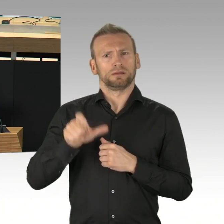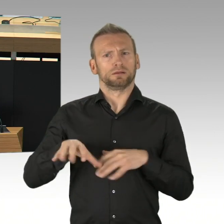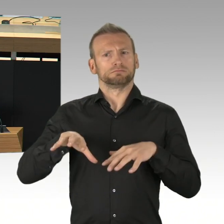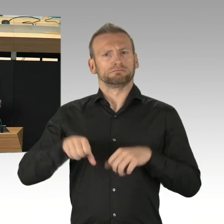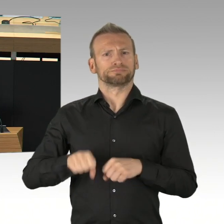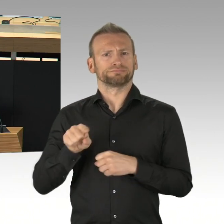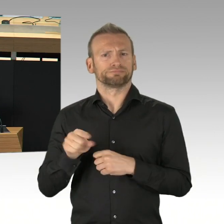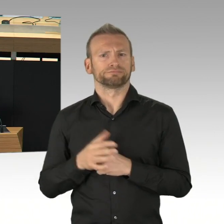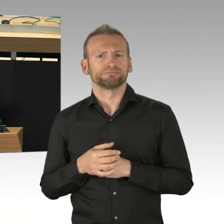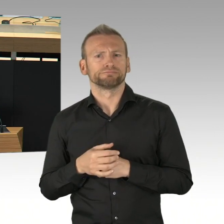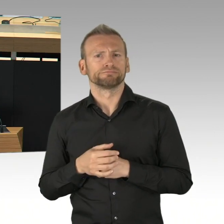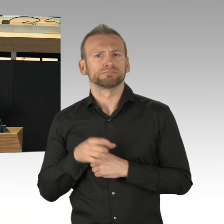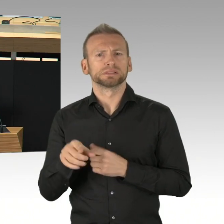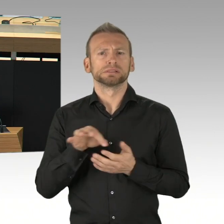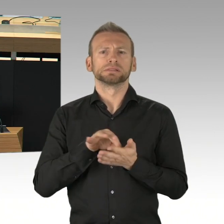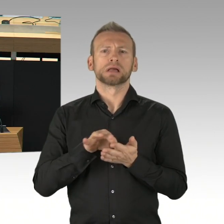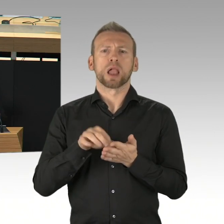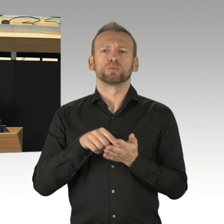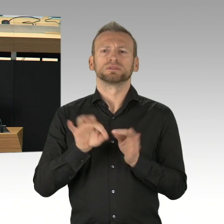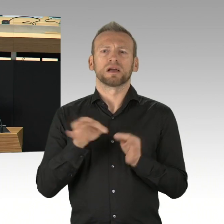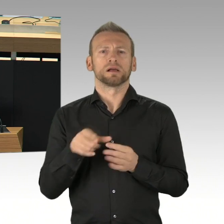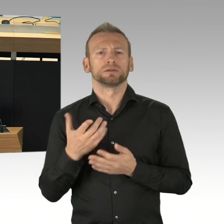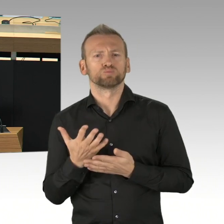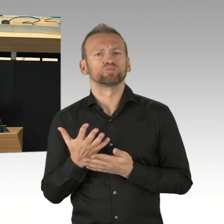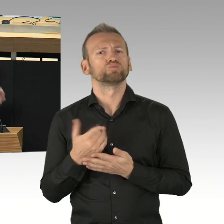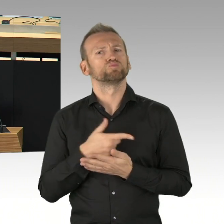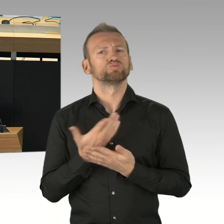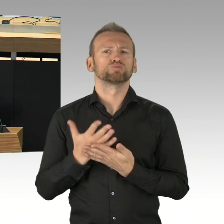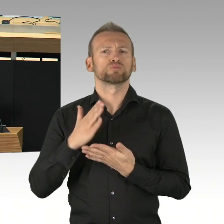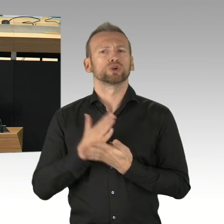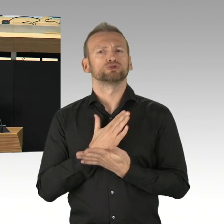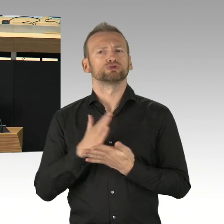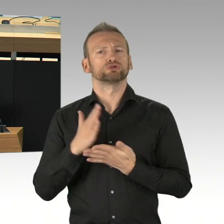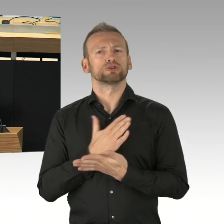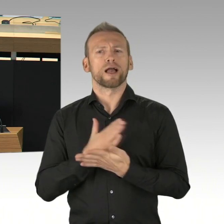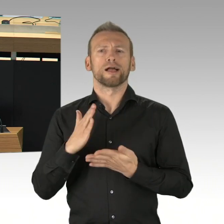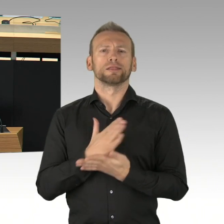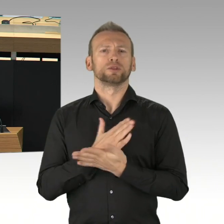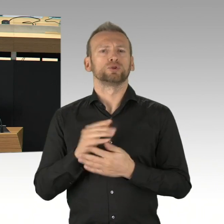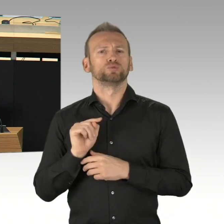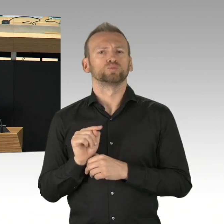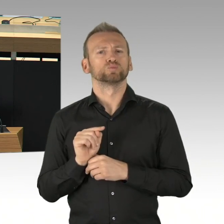die zum Zuge kommen werden. Das ist unsozial und daher muss Ihre Wohnungsbaubremse gestoppt werden, meine Damen und Herren.